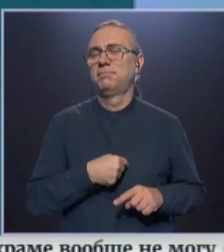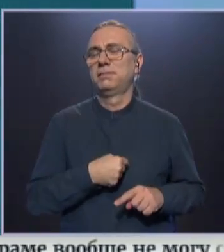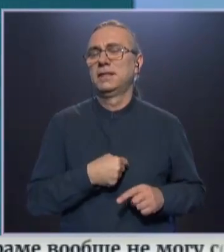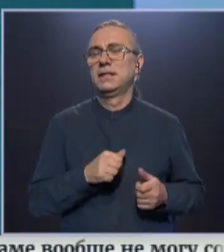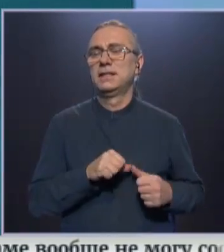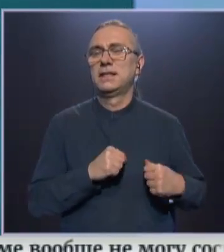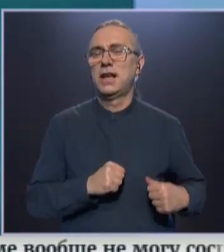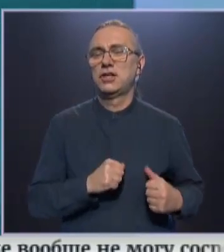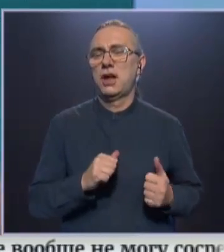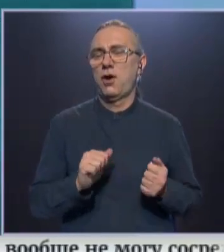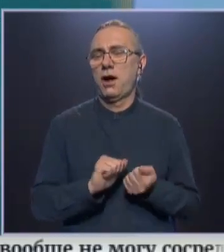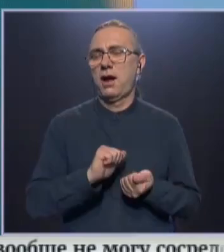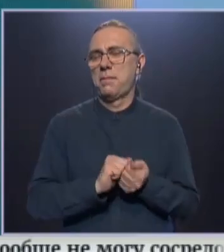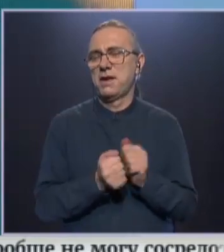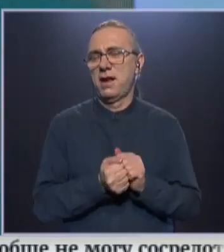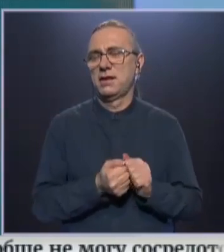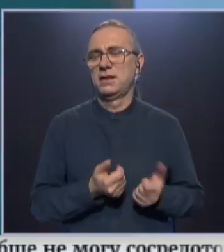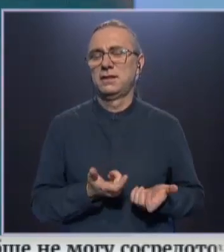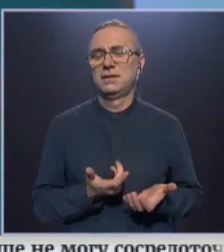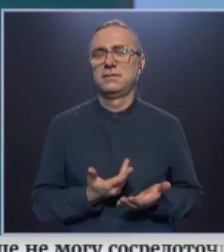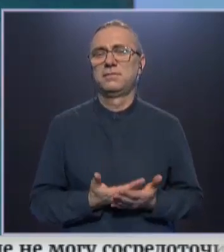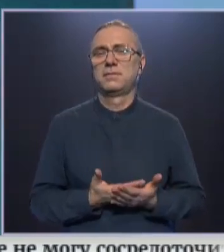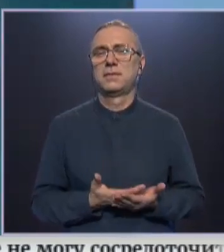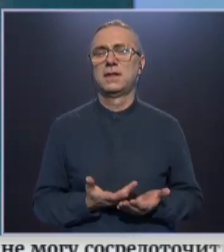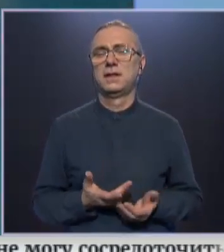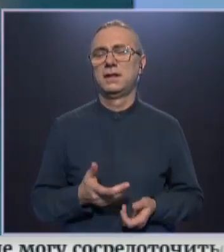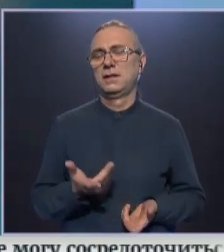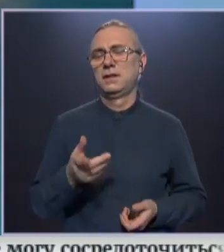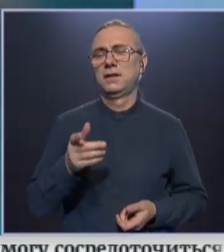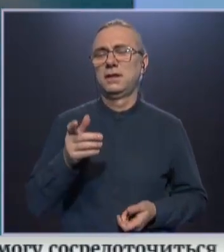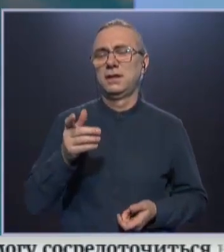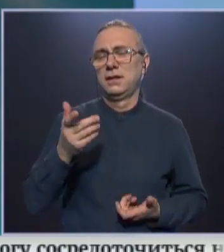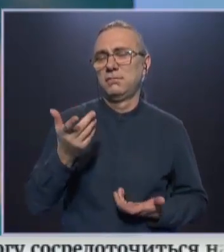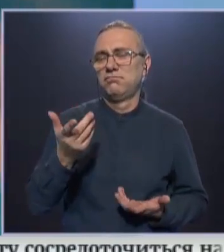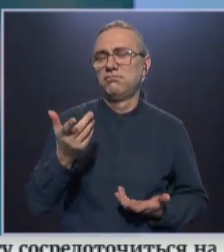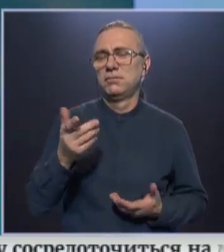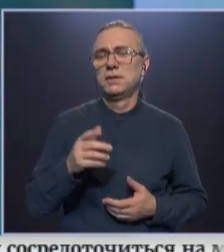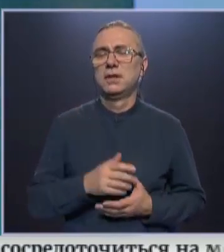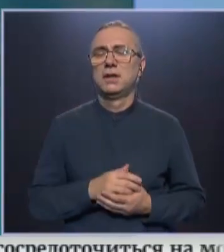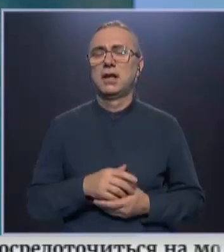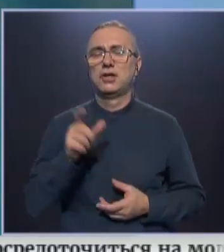будучи творением не сознает себя таковым если он не видит себя на руках непрестанный Божией милости продлевающие